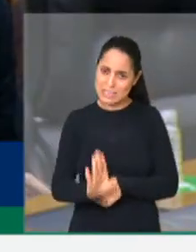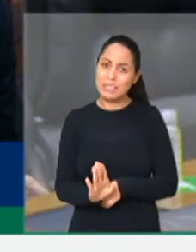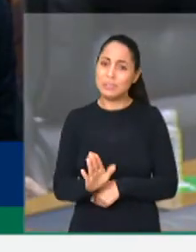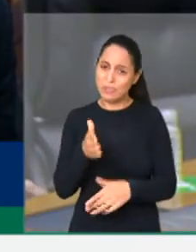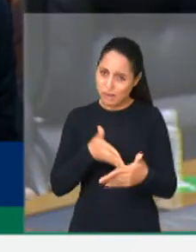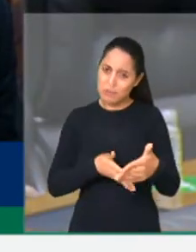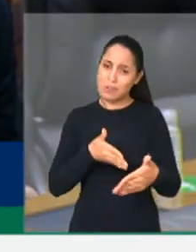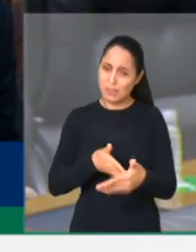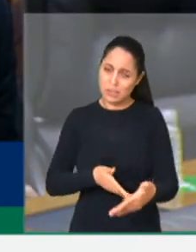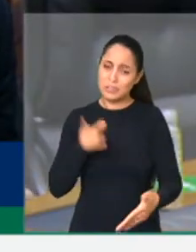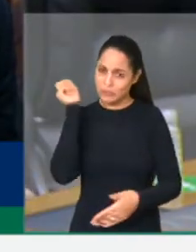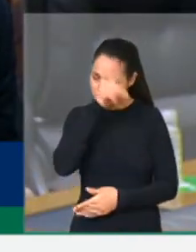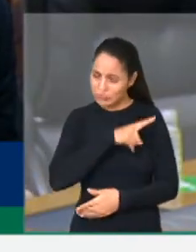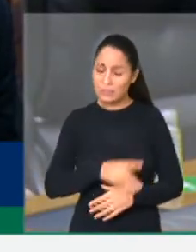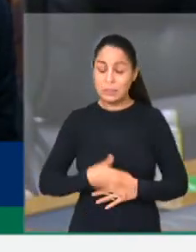COM QUE O CONCURSO DE 2014 SEJA CONVOCADO E QUEREM